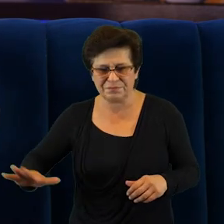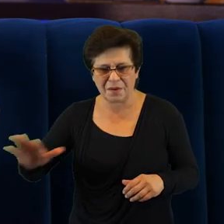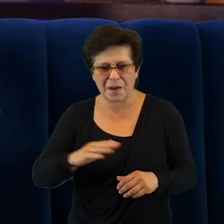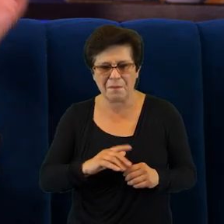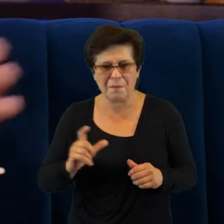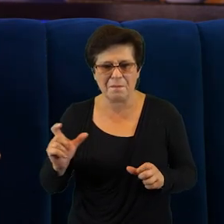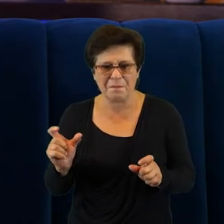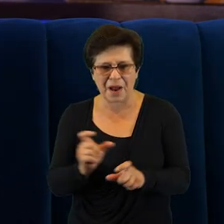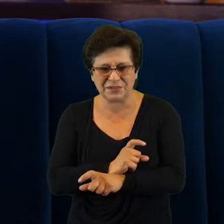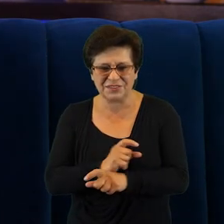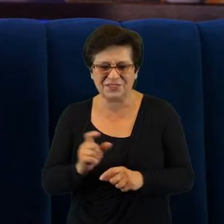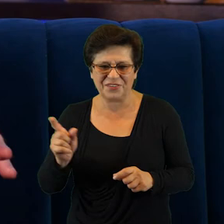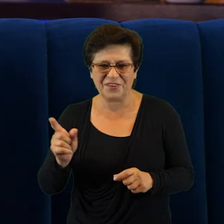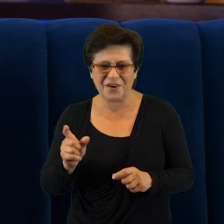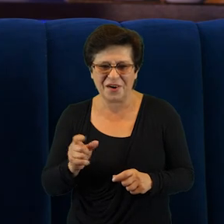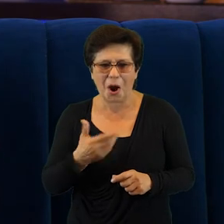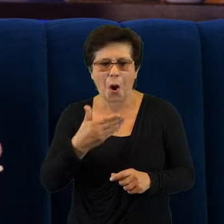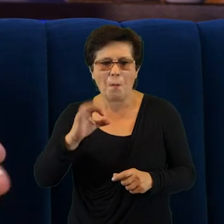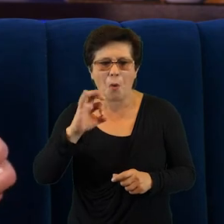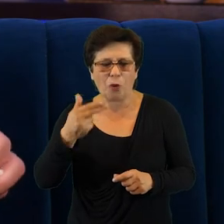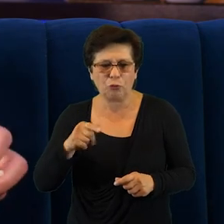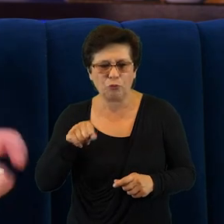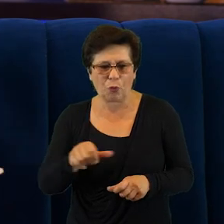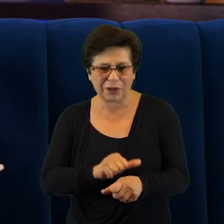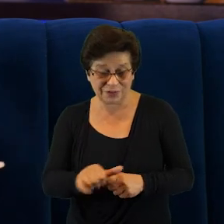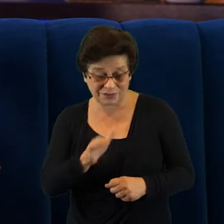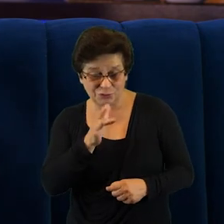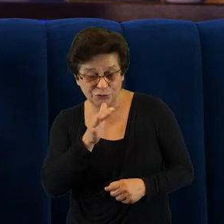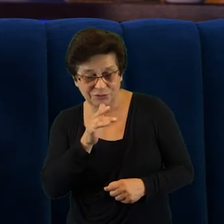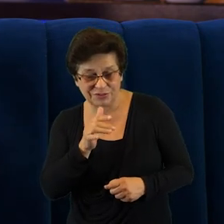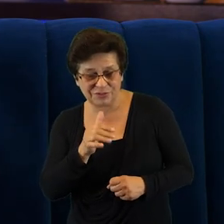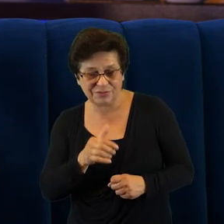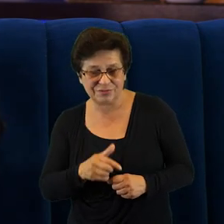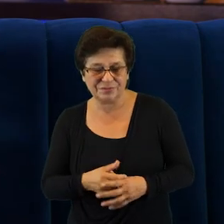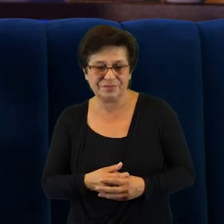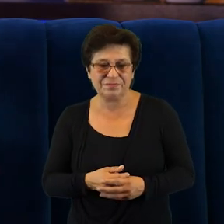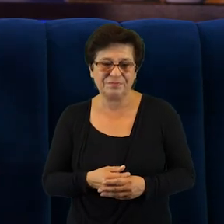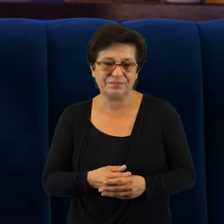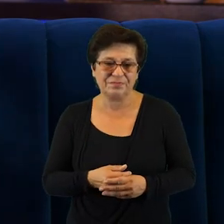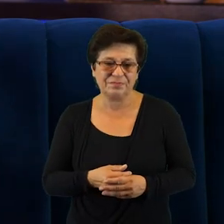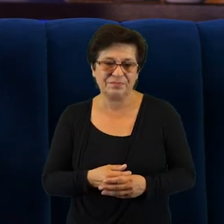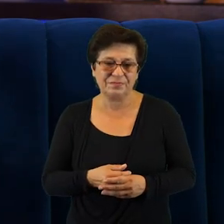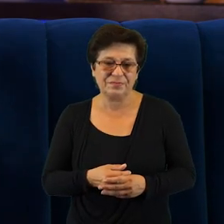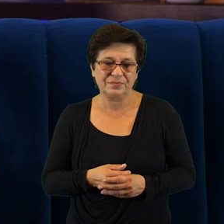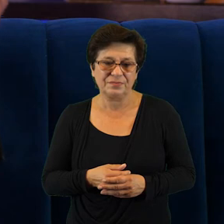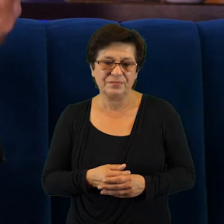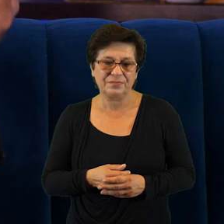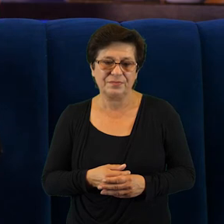[śmiech] Ja mówię: "Niekoniecznie, pewnie nie". Ale właśnie takie nie anegdoty,